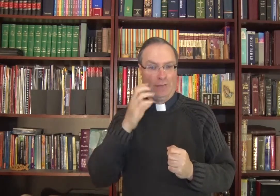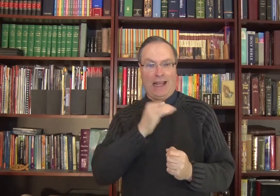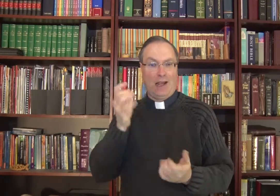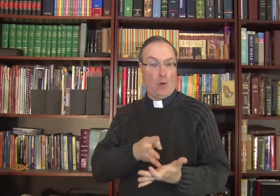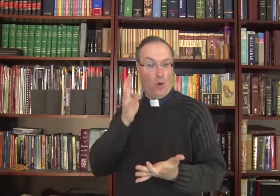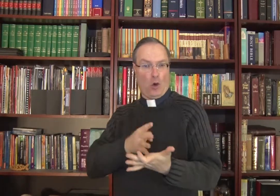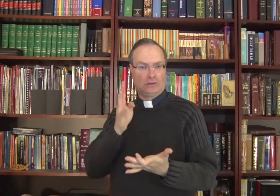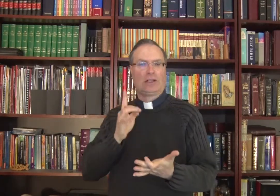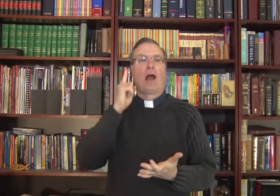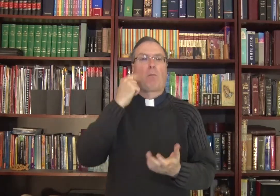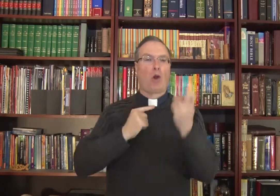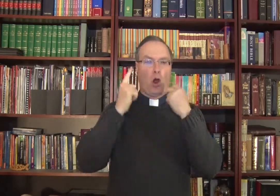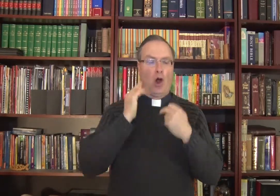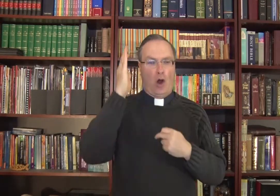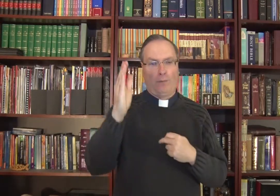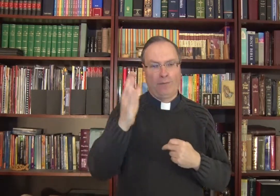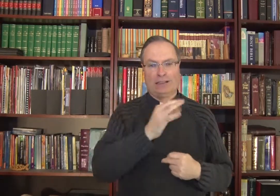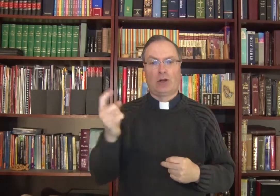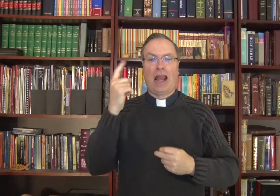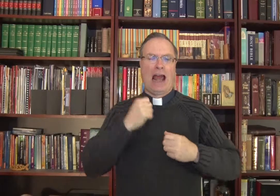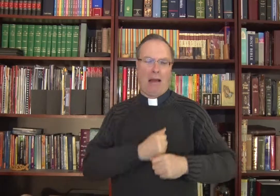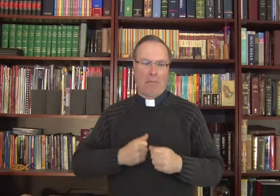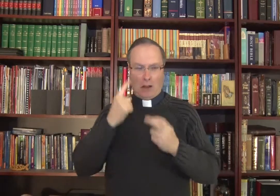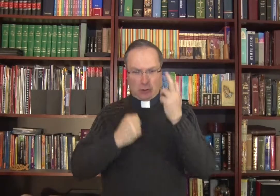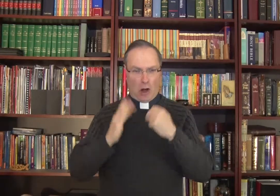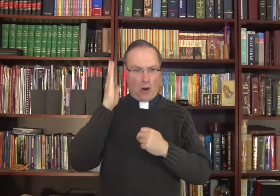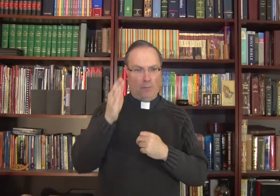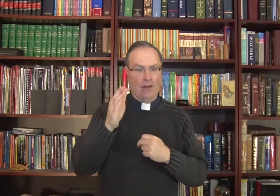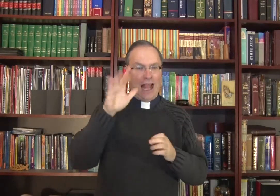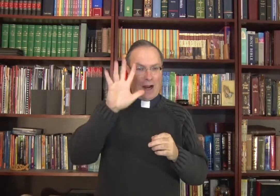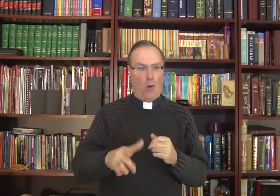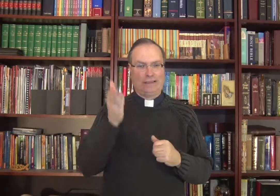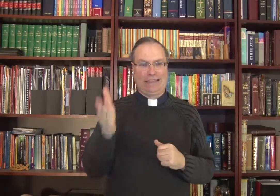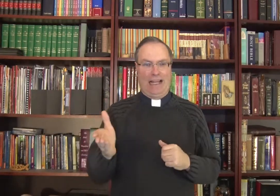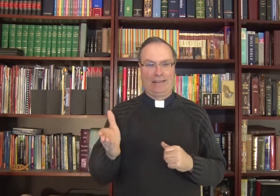et au luxe pleureront et se lamenteront à cause d'elle,